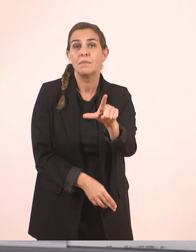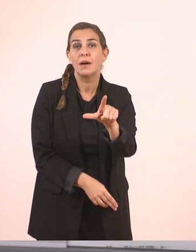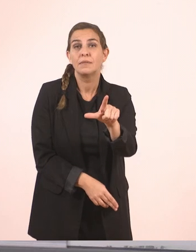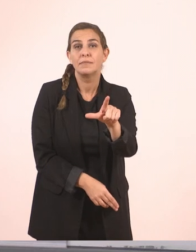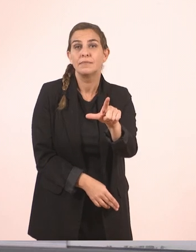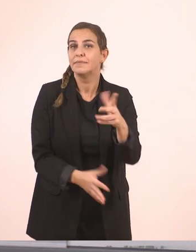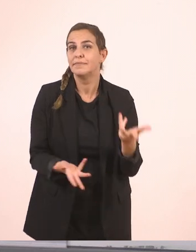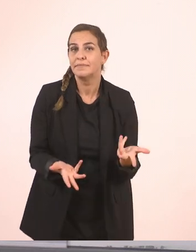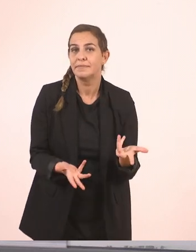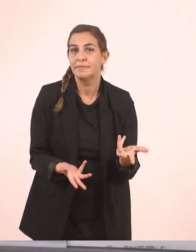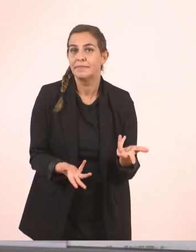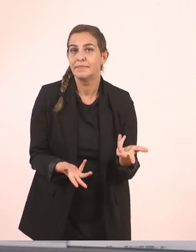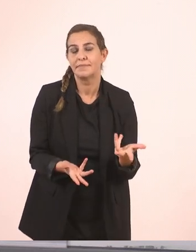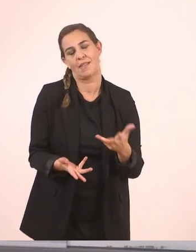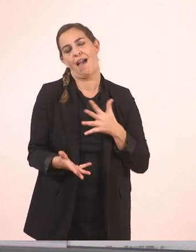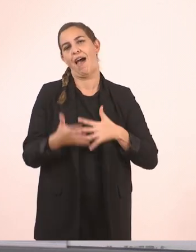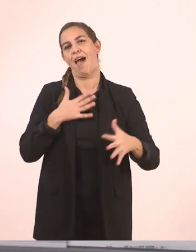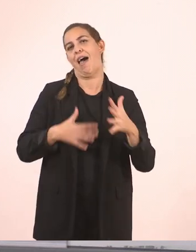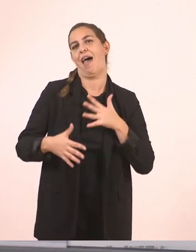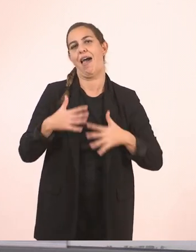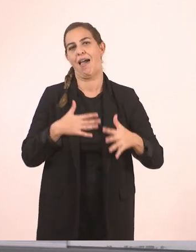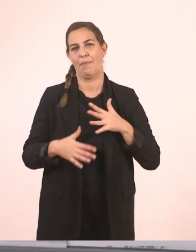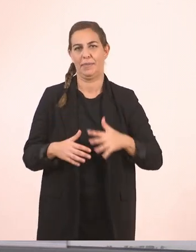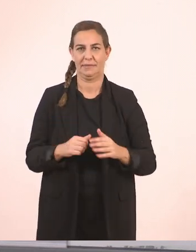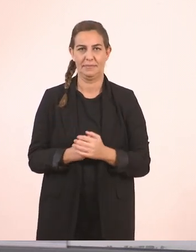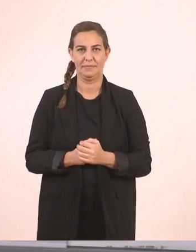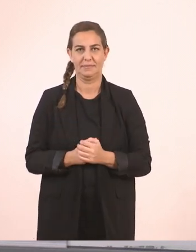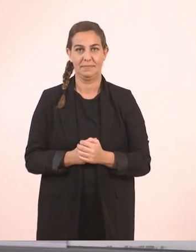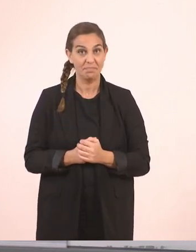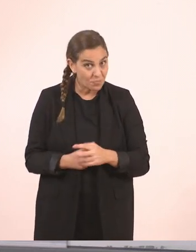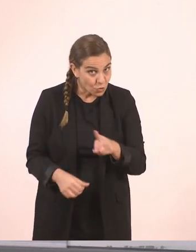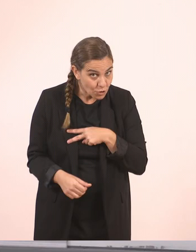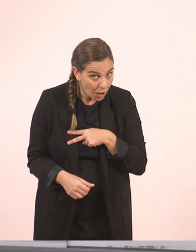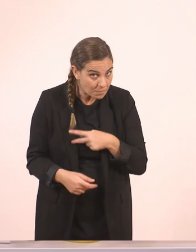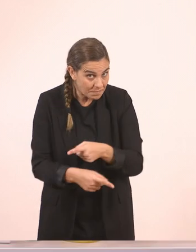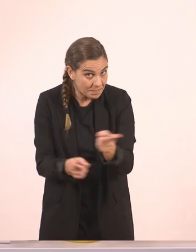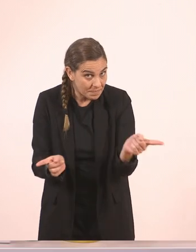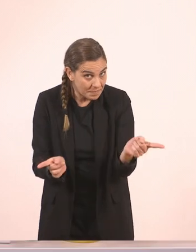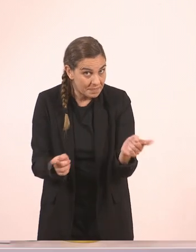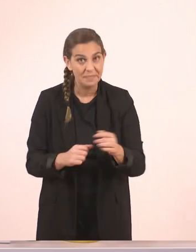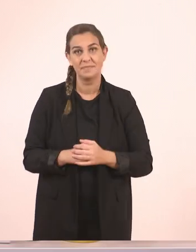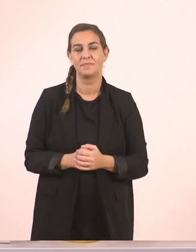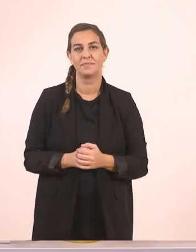είναι η αγάπη. Έτσι, παιδιά; Η συγχώρεση.